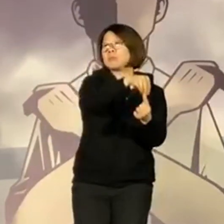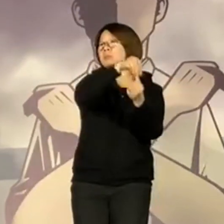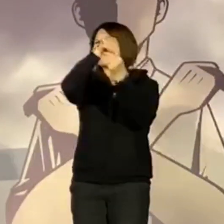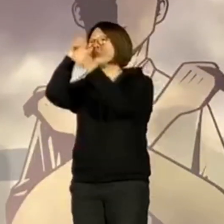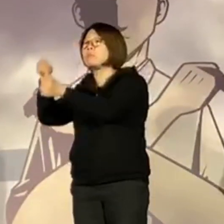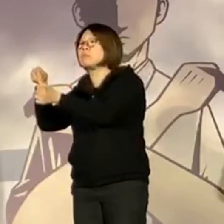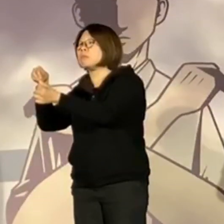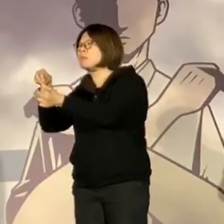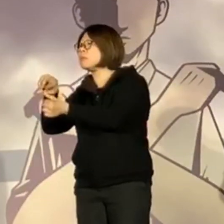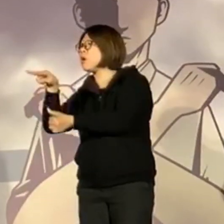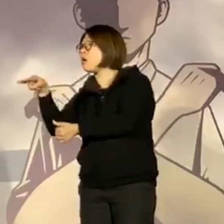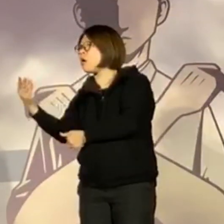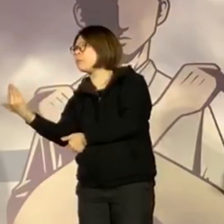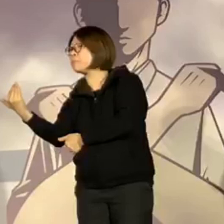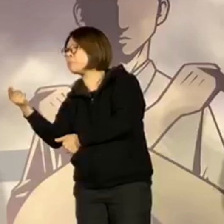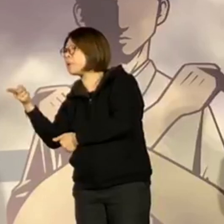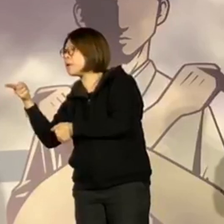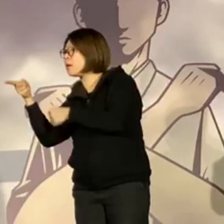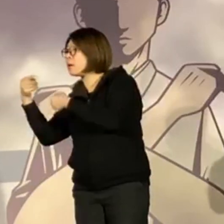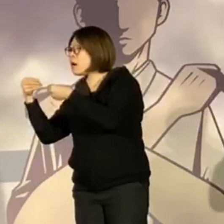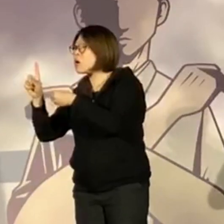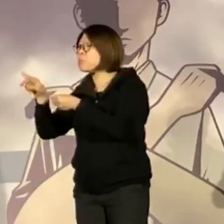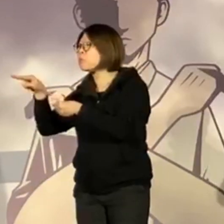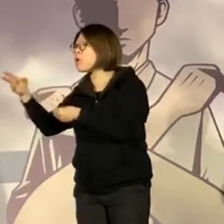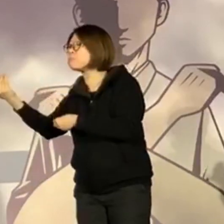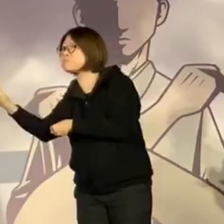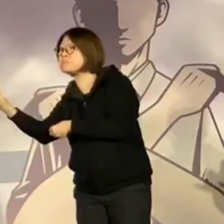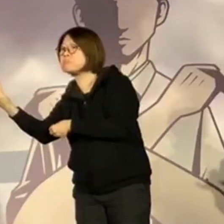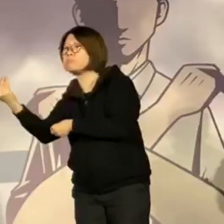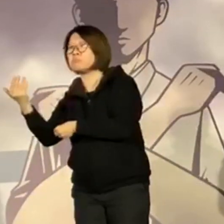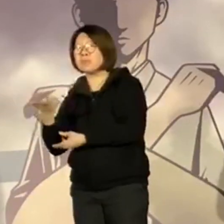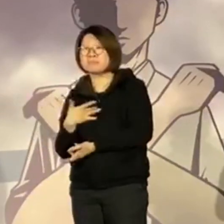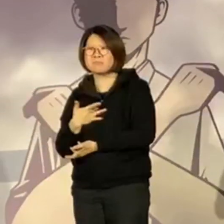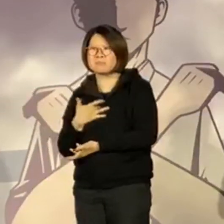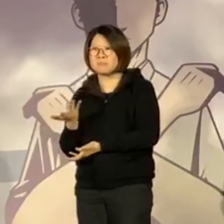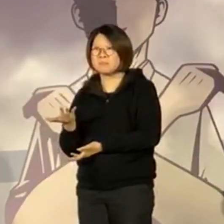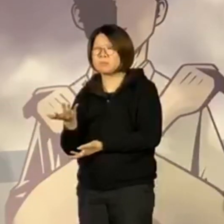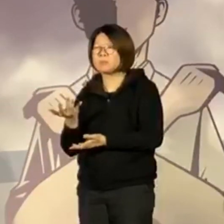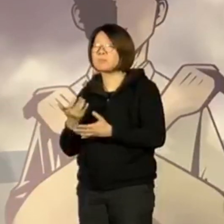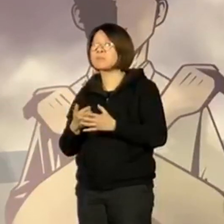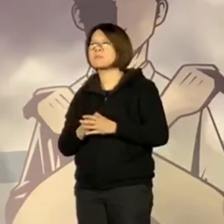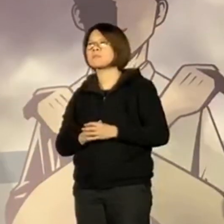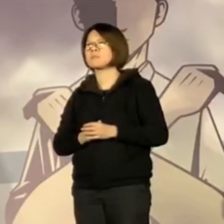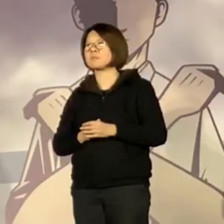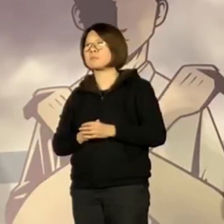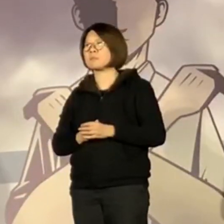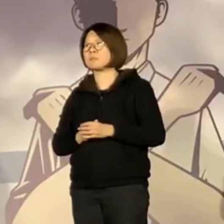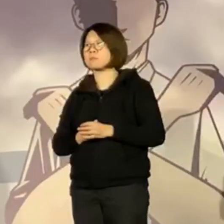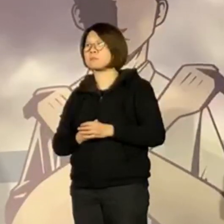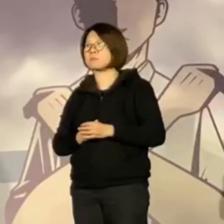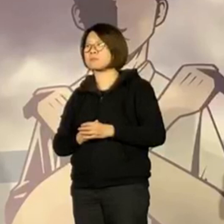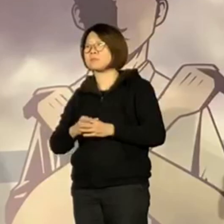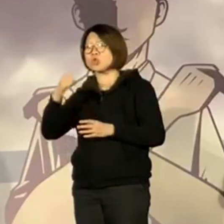是不是正正要加強對於通識科課程 在學校裏的實施的一個監控呢